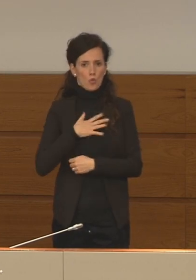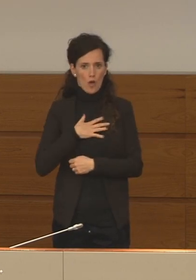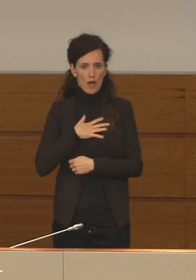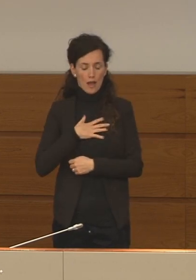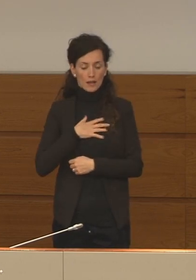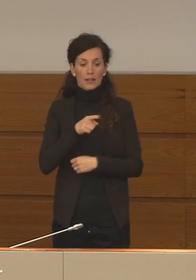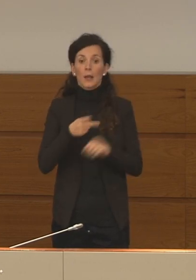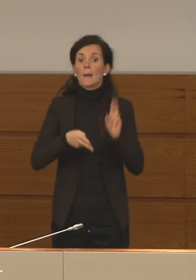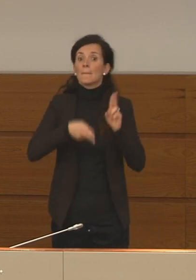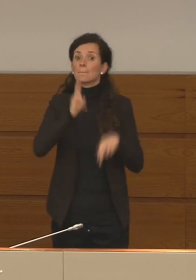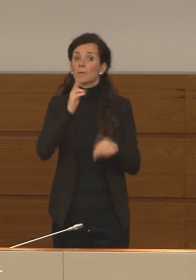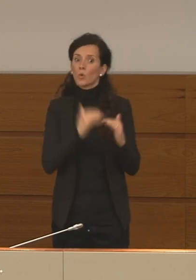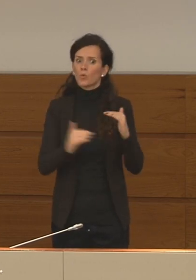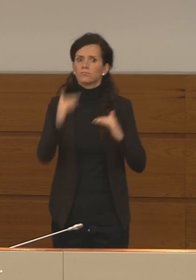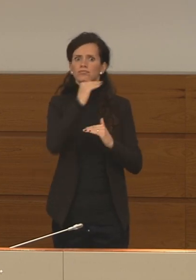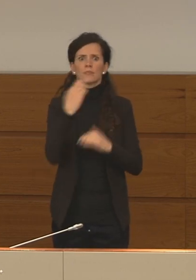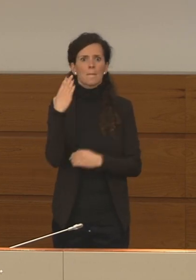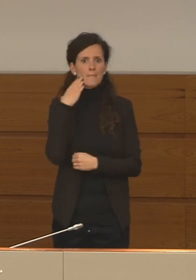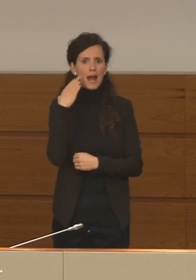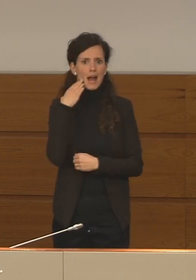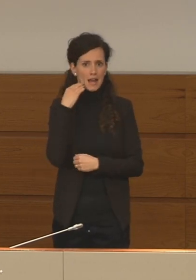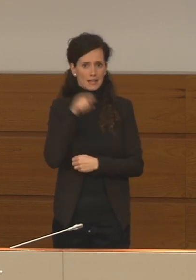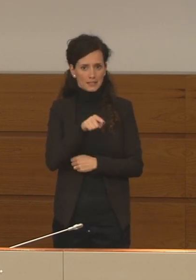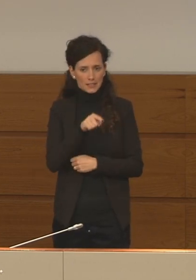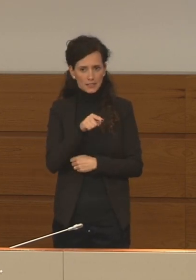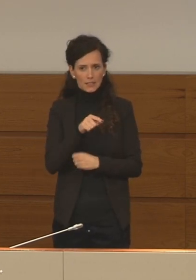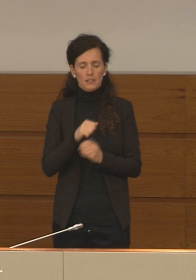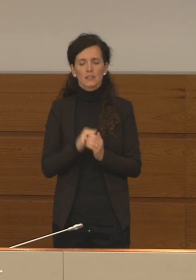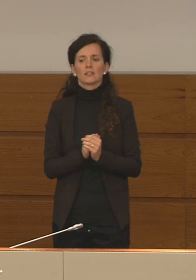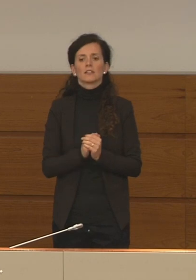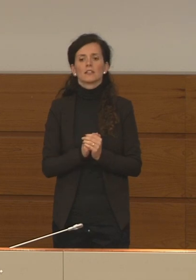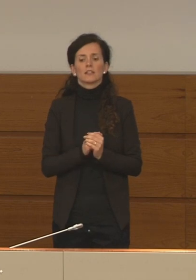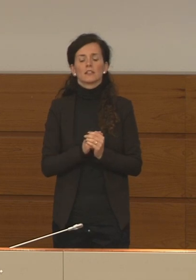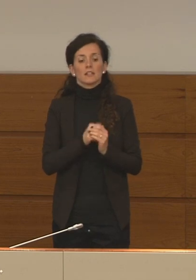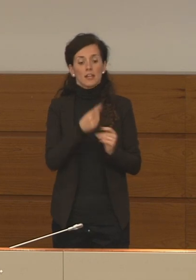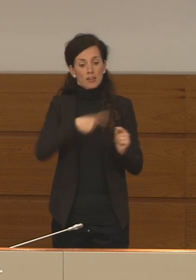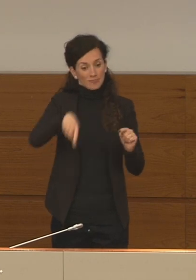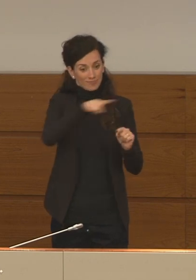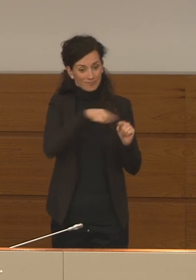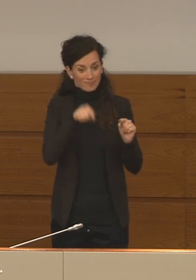maschi, sono prevalentemente portatori di più patologie